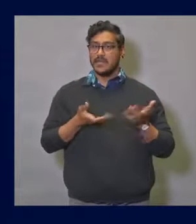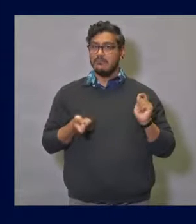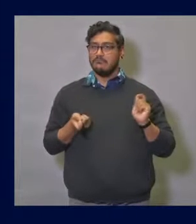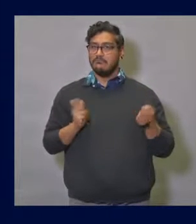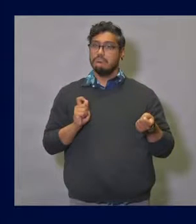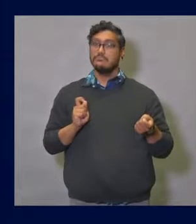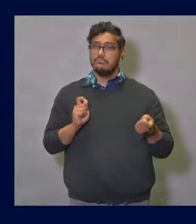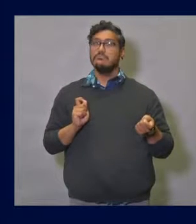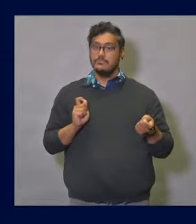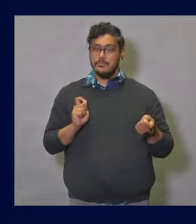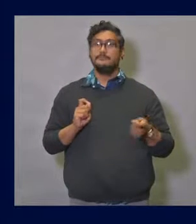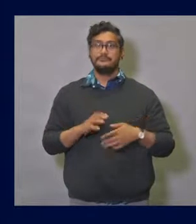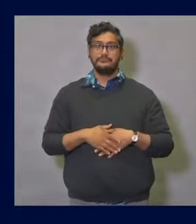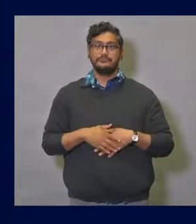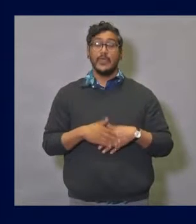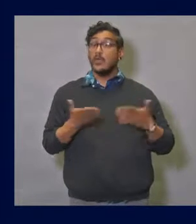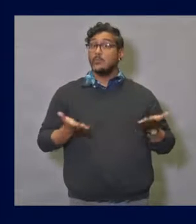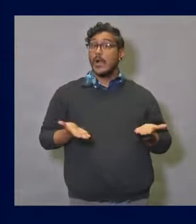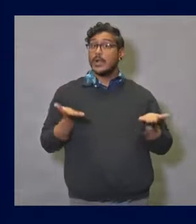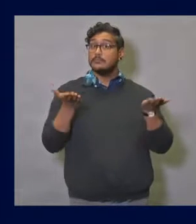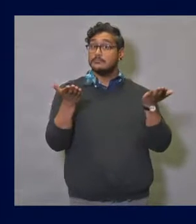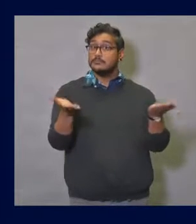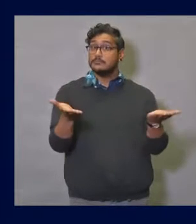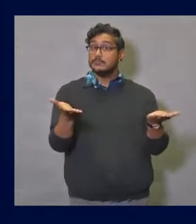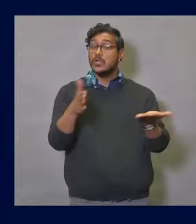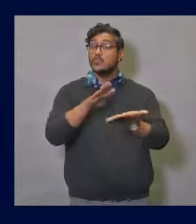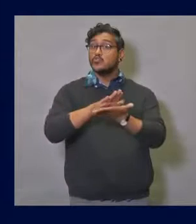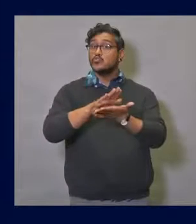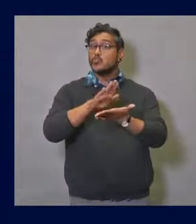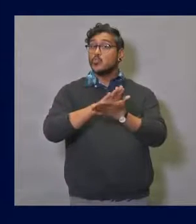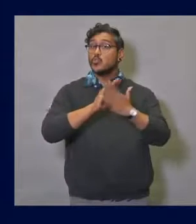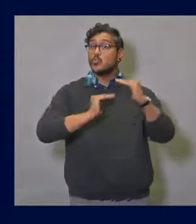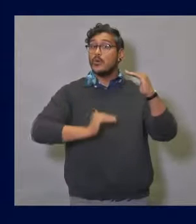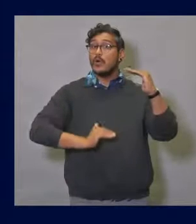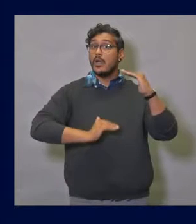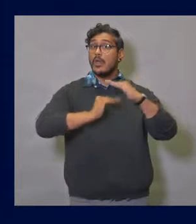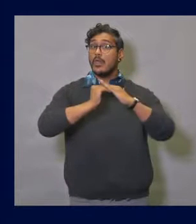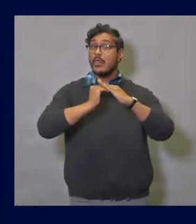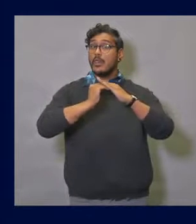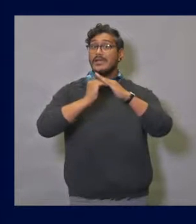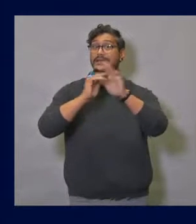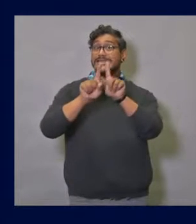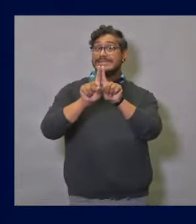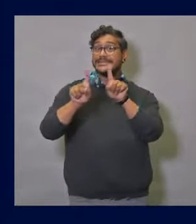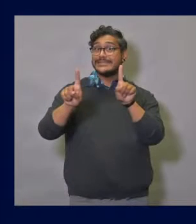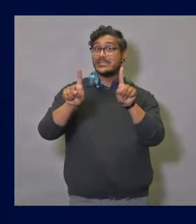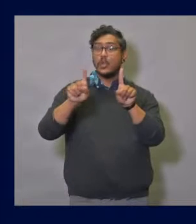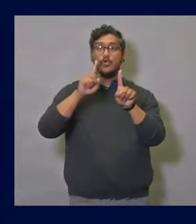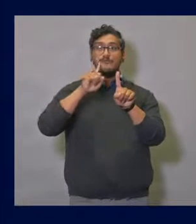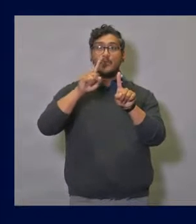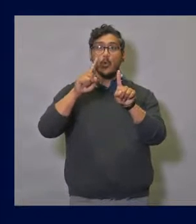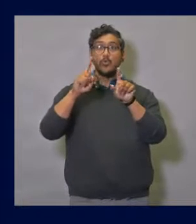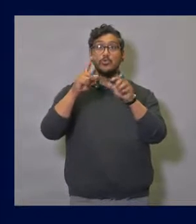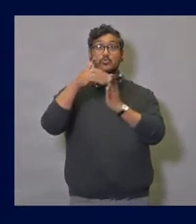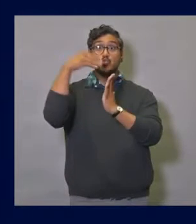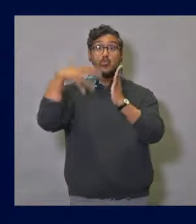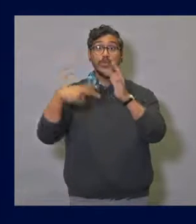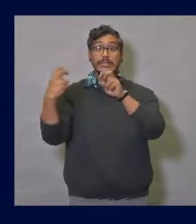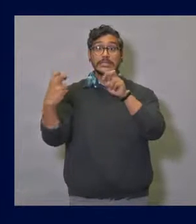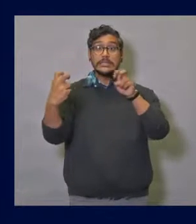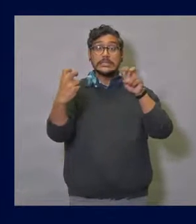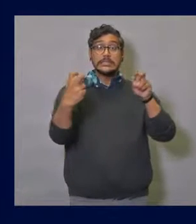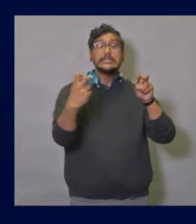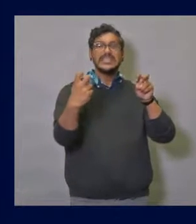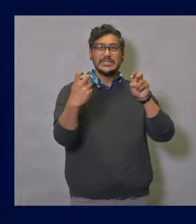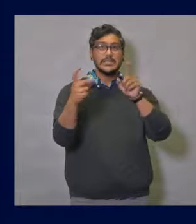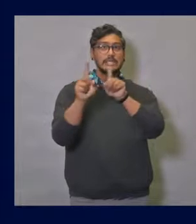DISTANCIAMIENTO REQUERIDO EN